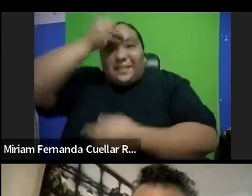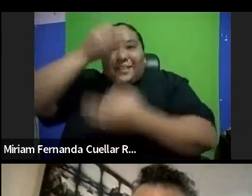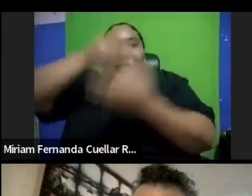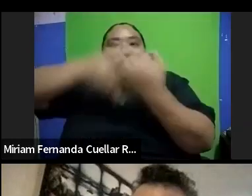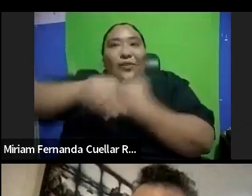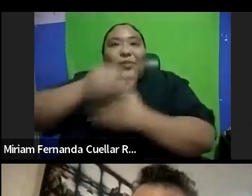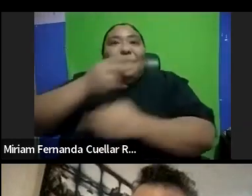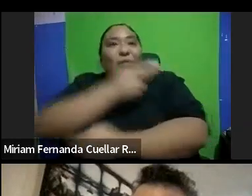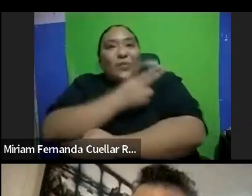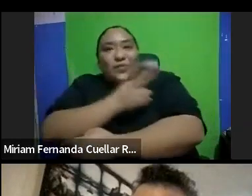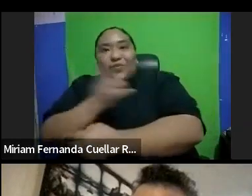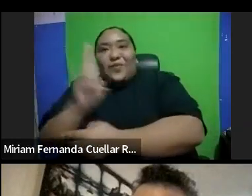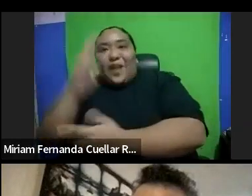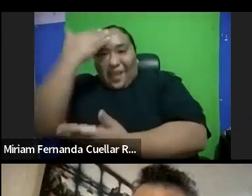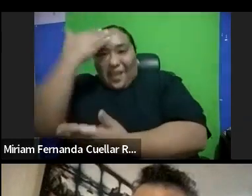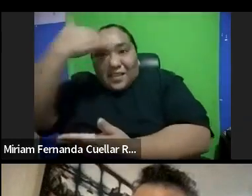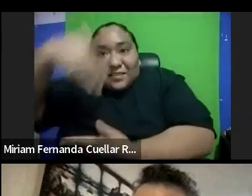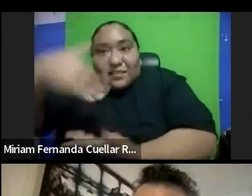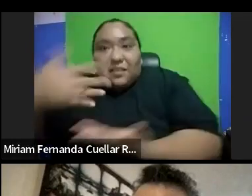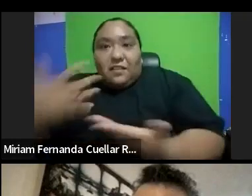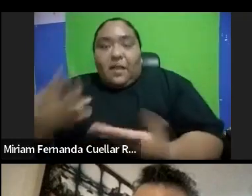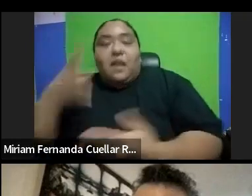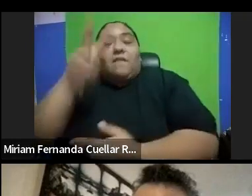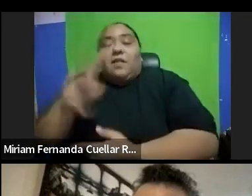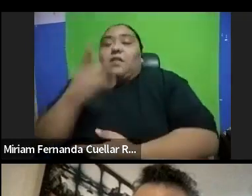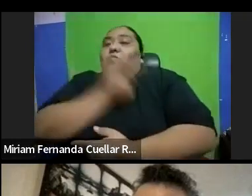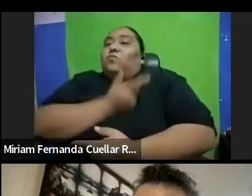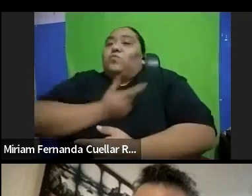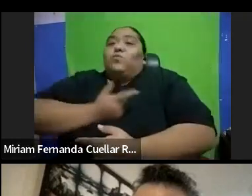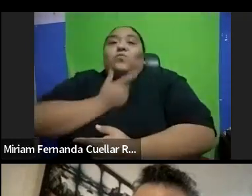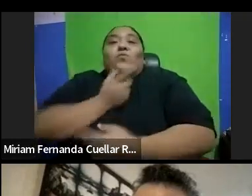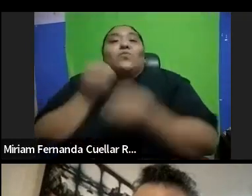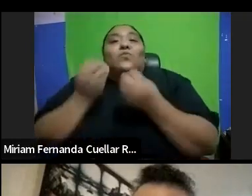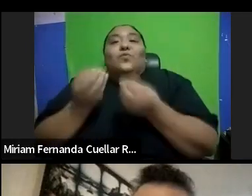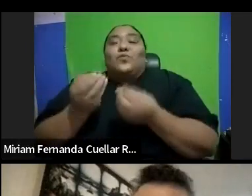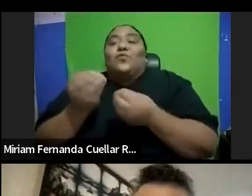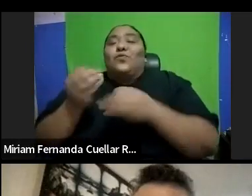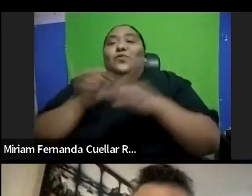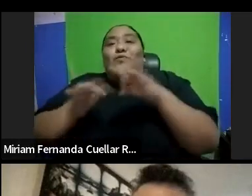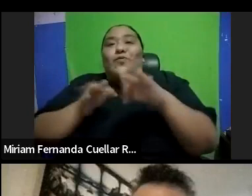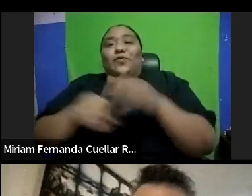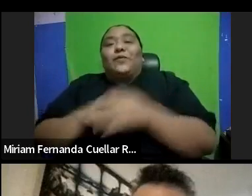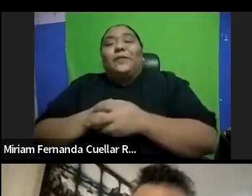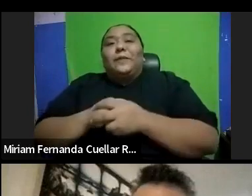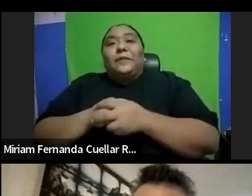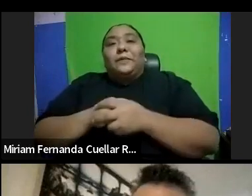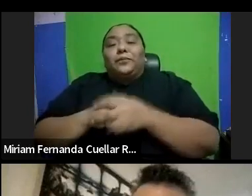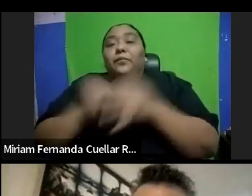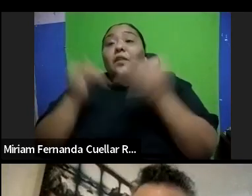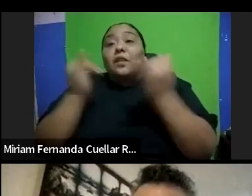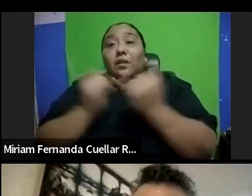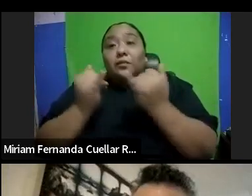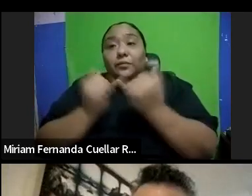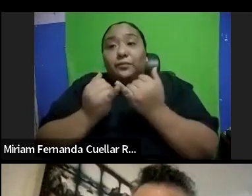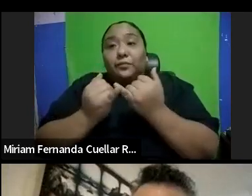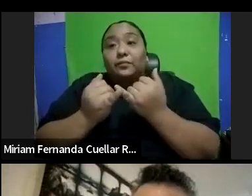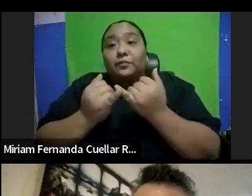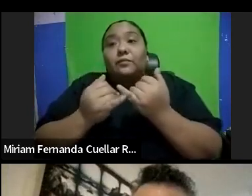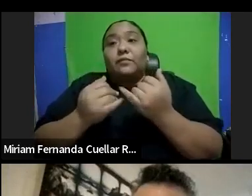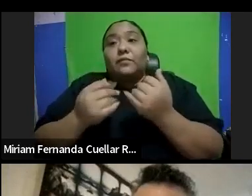pues estará aprendiendo estar aprendiendo todo lo que ustedes saben, no nos ustedes saben, no nos enriquece mucho este trabajo Bueno, También reflexionar